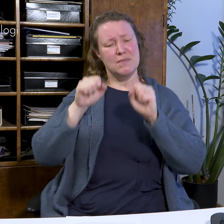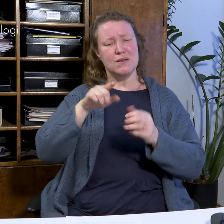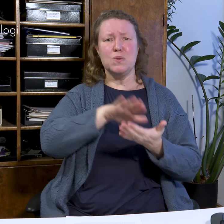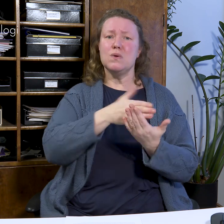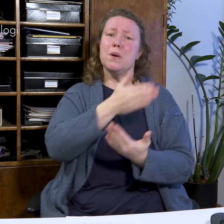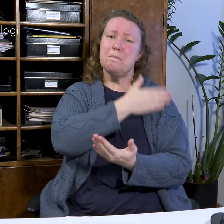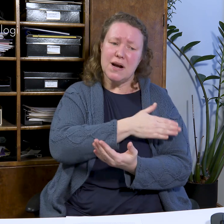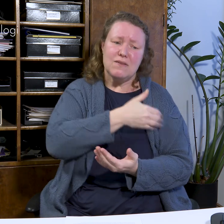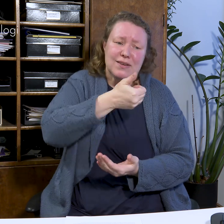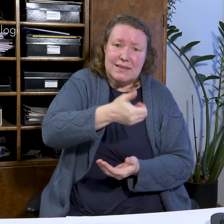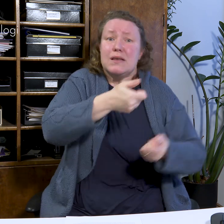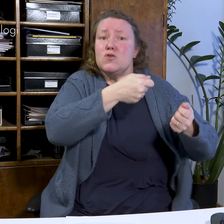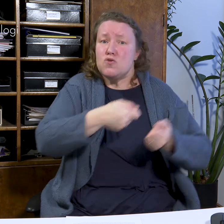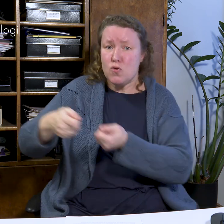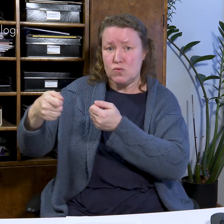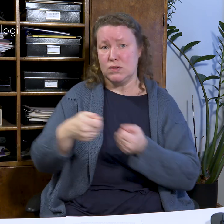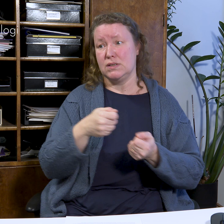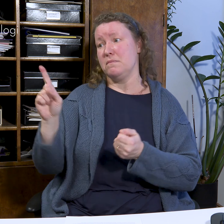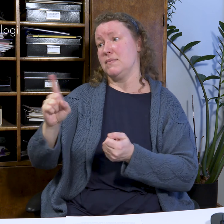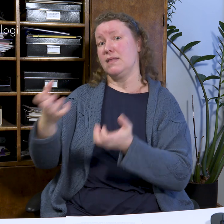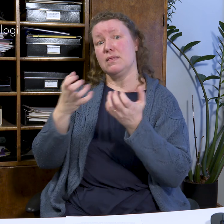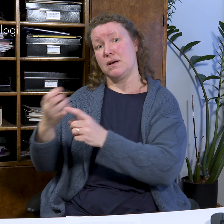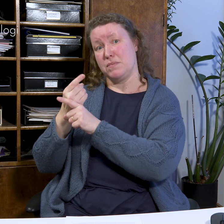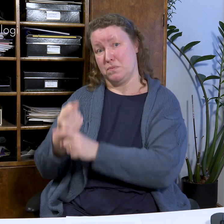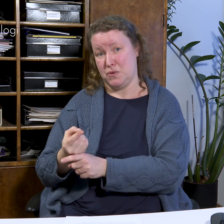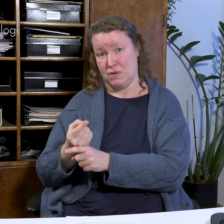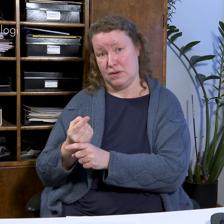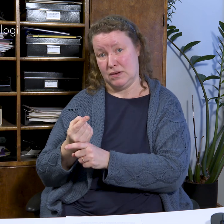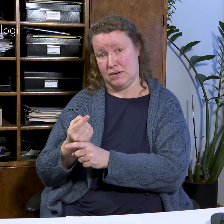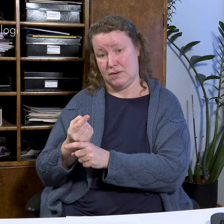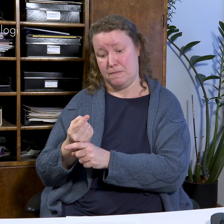Tulkkauspalvelun tulisi joustaa asiakkaan tarpeiden ja toiveiden mukaisesti.